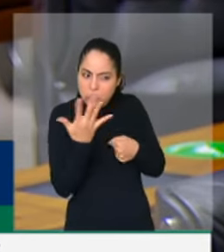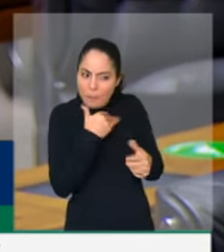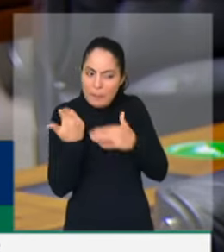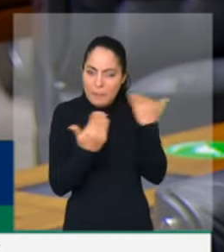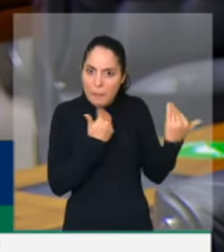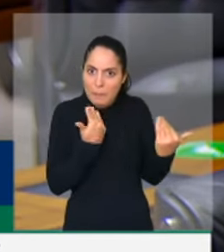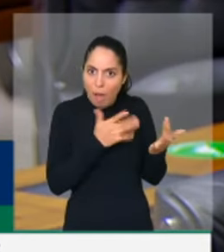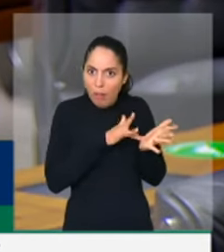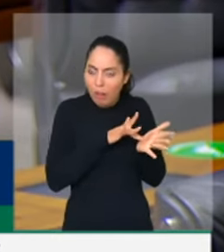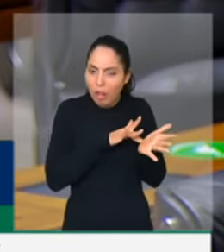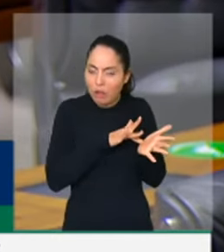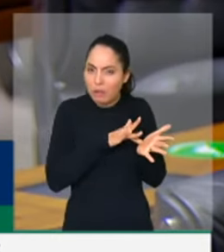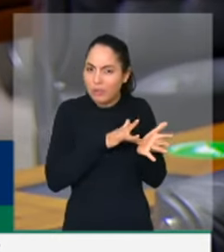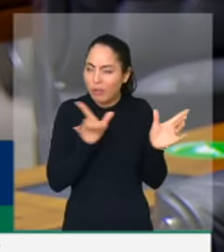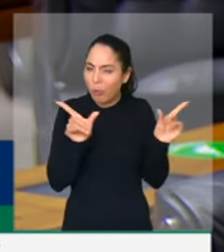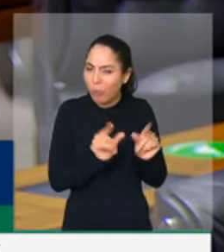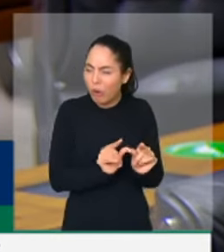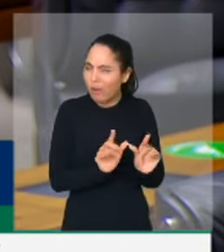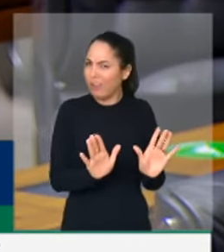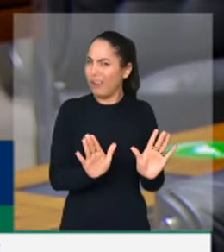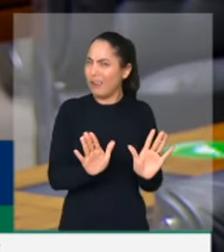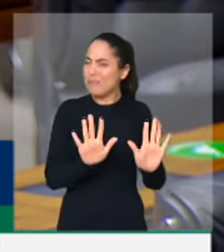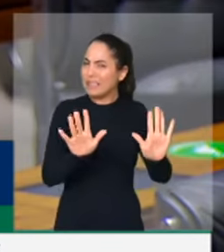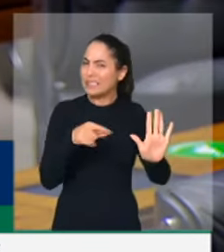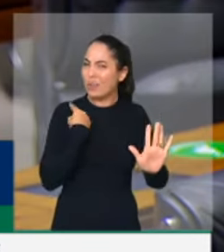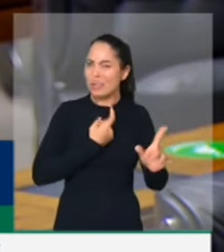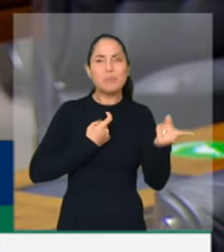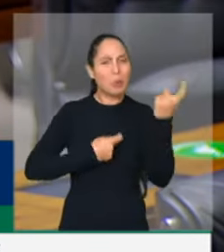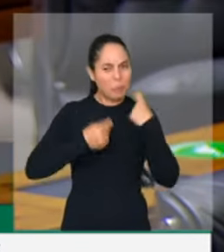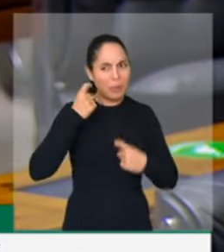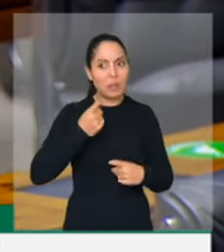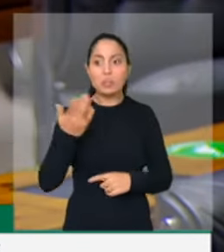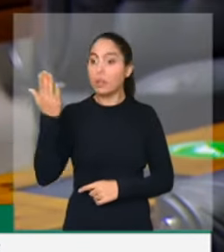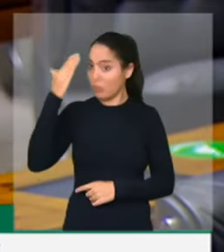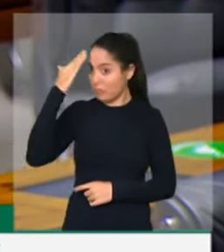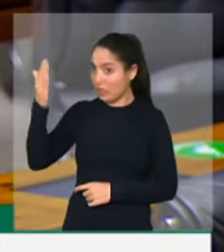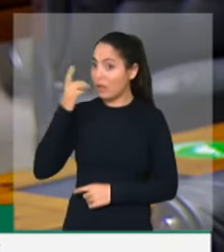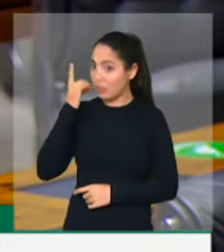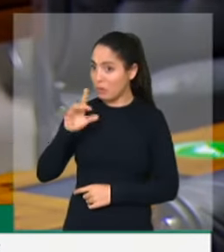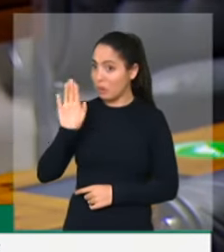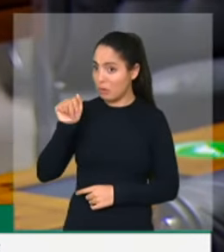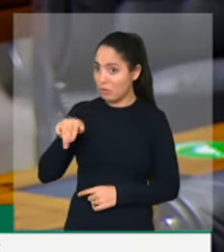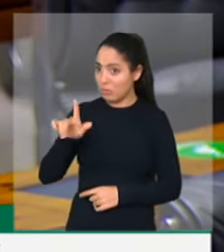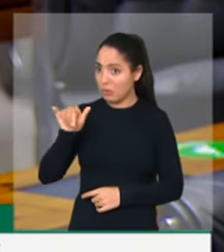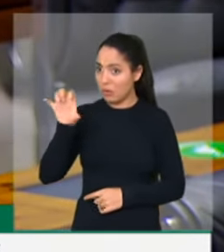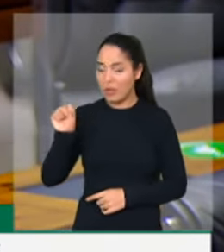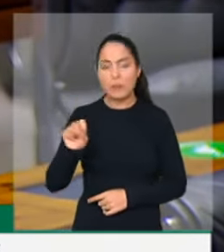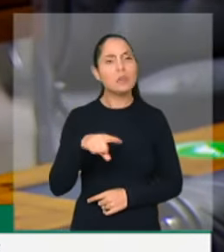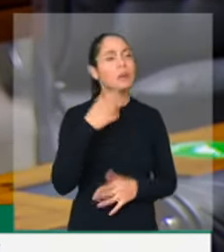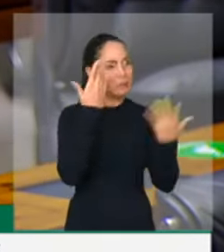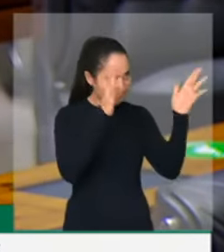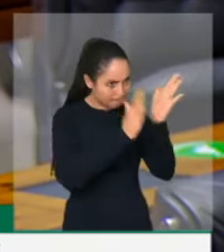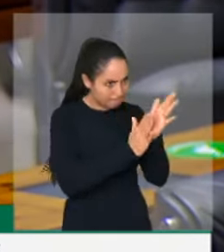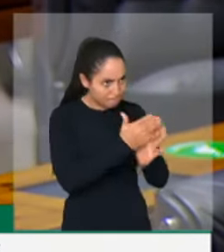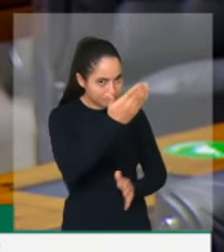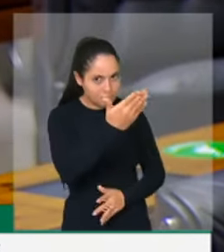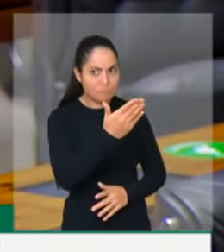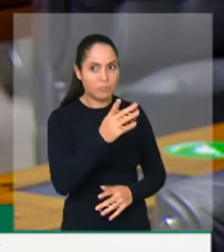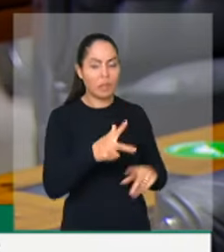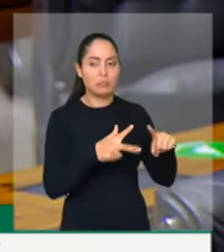NÃO ESTÁ DO LADO DO... POVO. -- [PRESIDENTE]: MUITO OBRIGADO DEPUTADO BOHN GASS. -- [DEPUTADO]: PARABÉNS, FAÇAMOS O NOSSO COMITÊAQUI. [PRESIDENTE]: MUITO OBRIGADO. PROJETO DE LEI N°